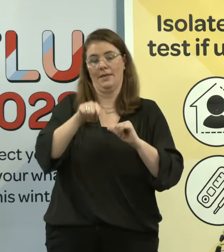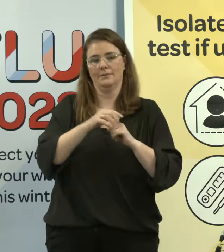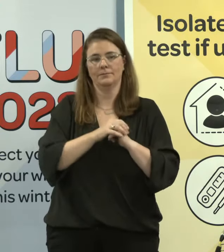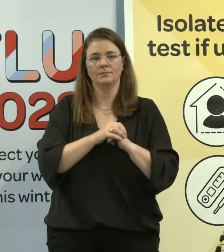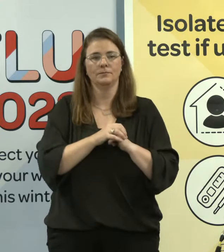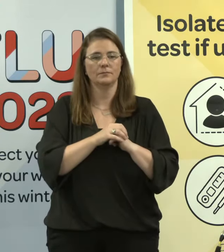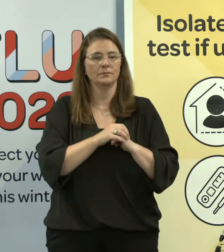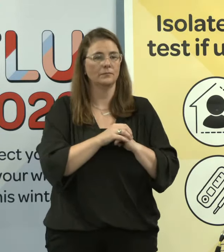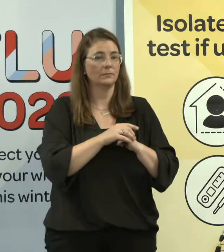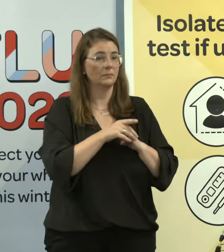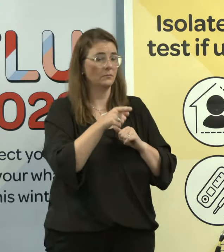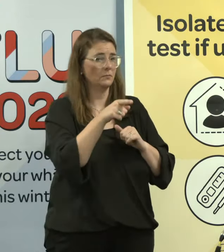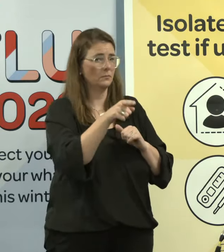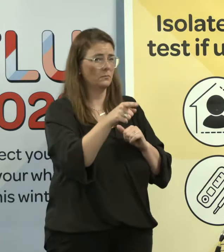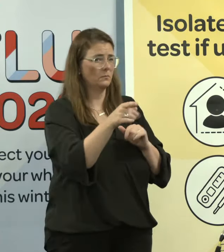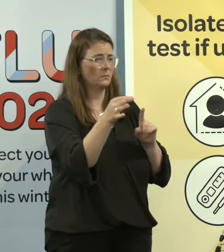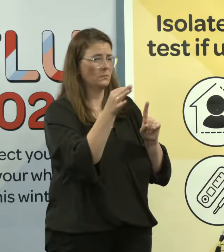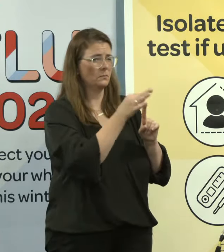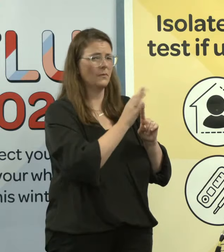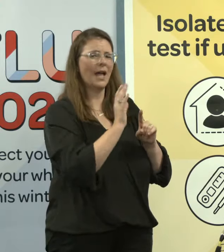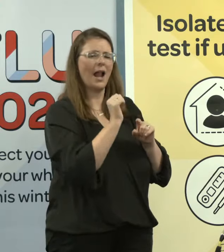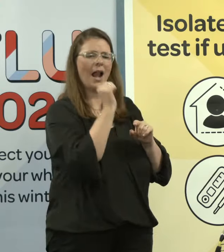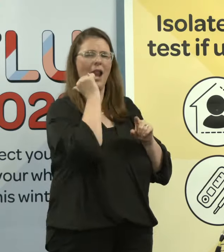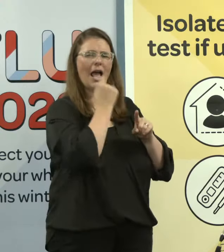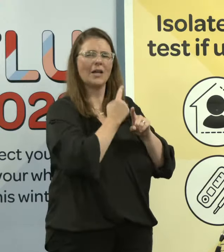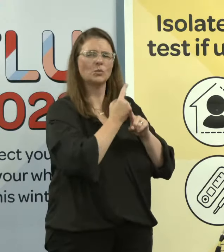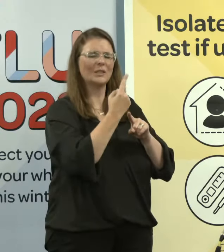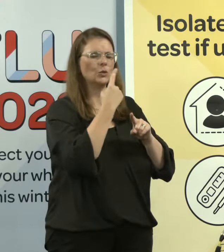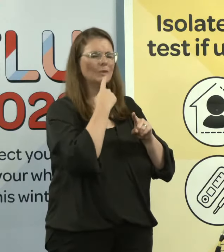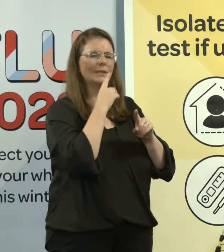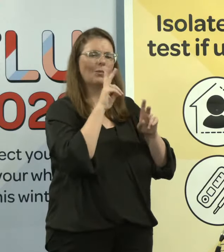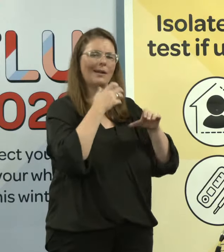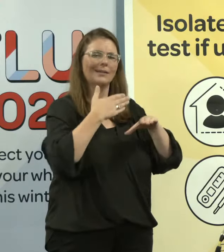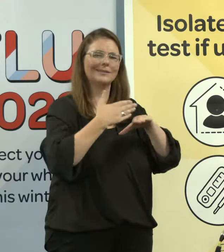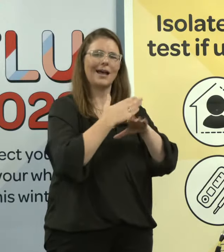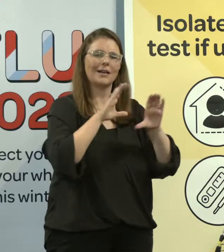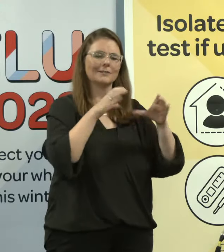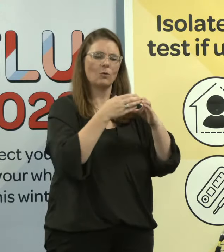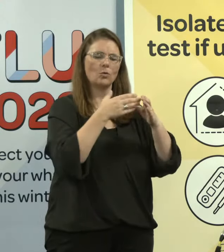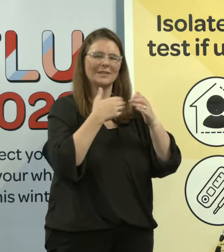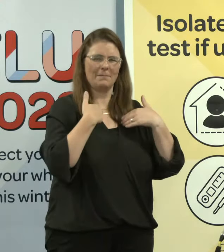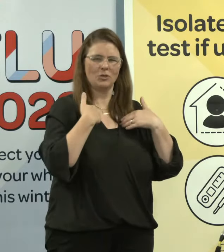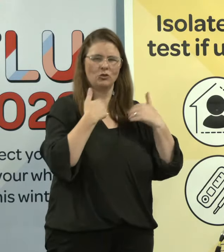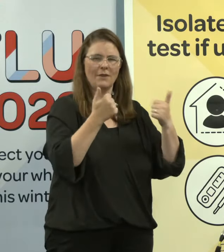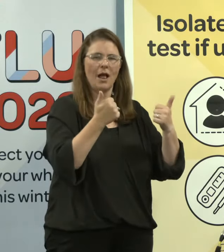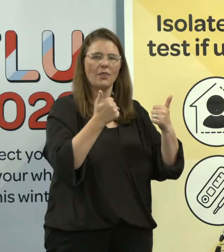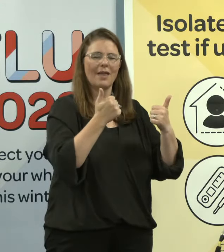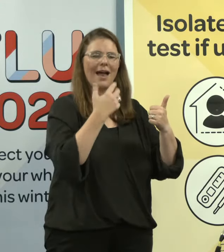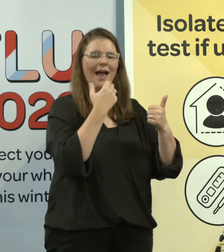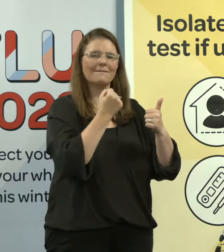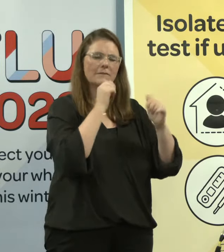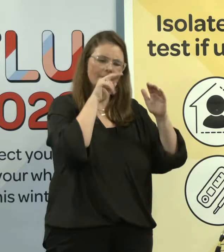tauira, te ahua nei kua kaha ake to maatau maia ka taea ki te kii